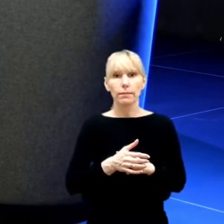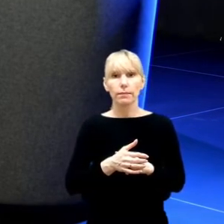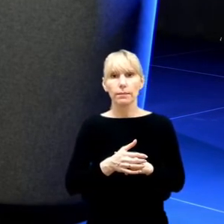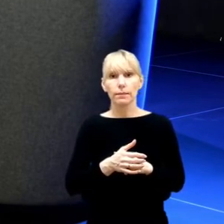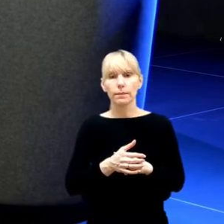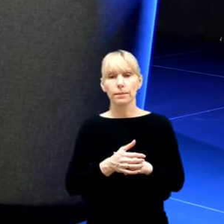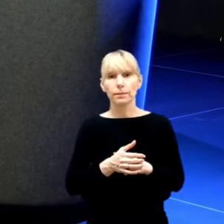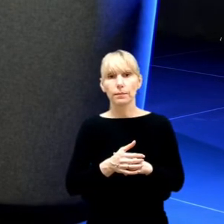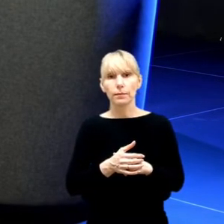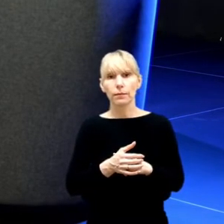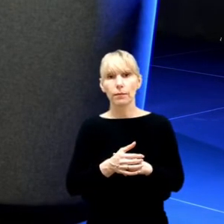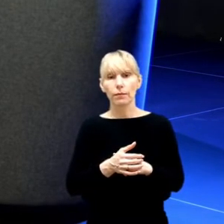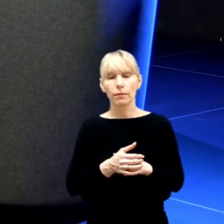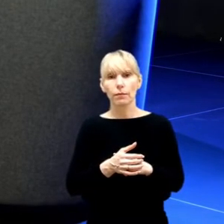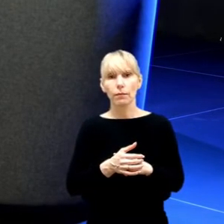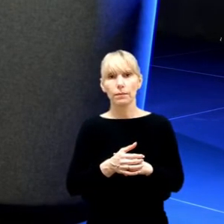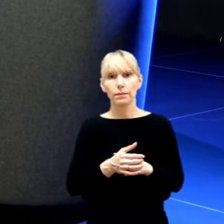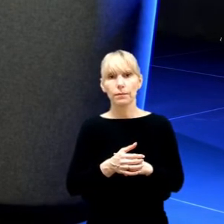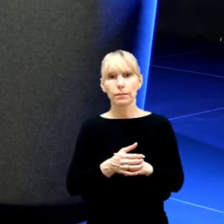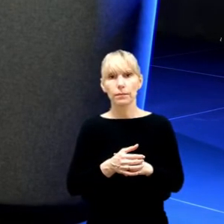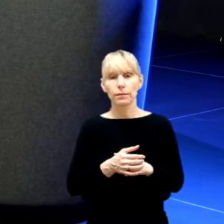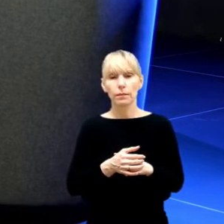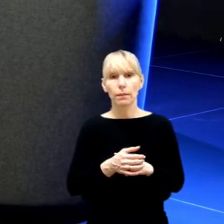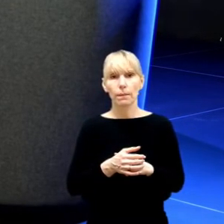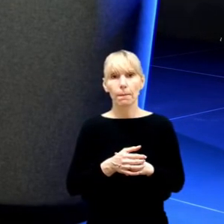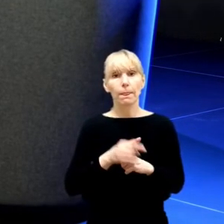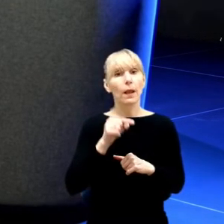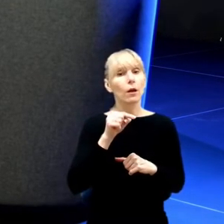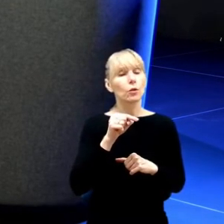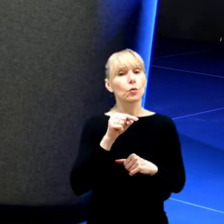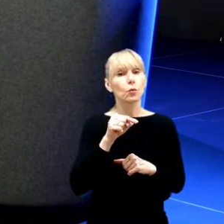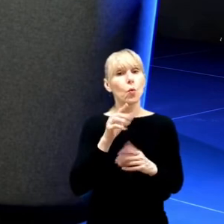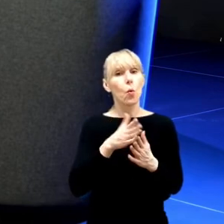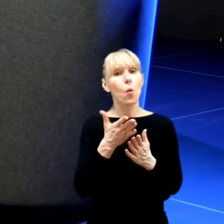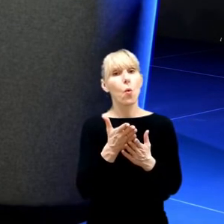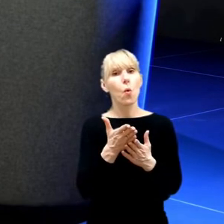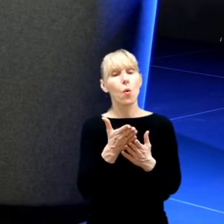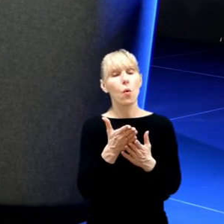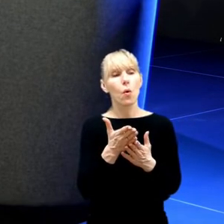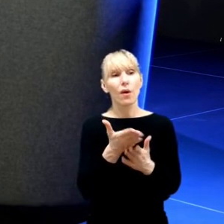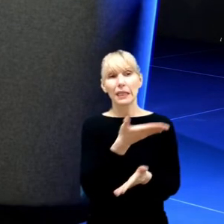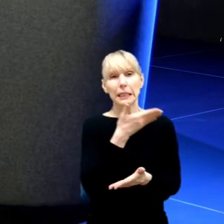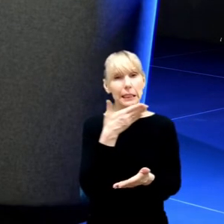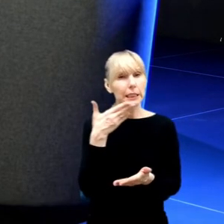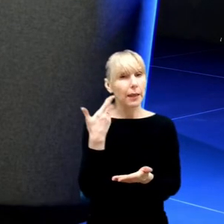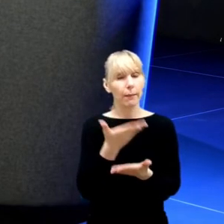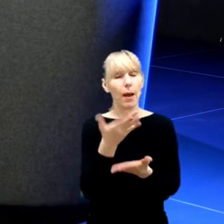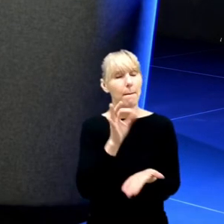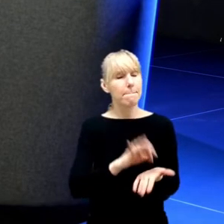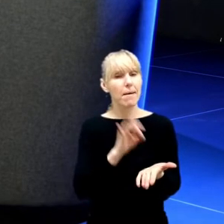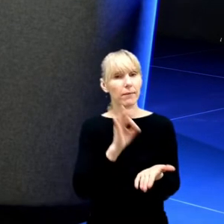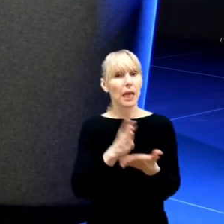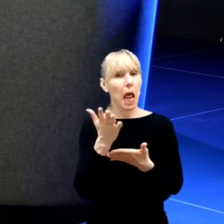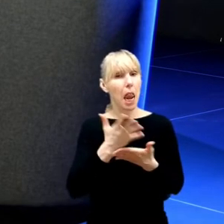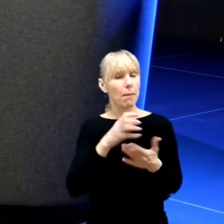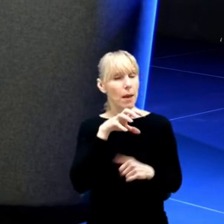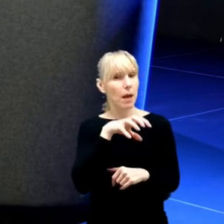Dlaczego? Dlatego, że one nie mają pewnych elementów, które… chociaż powiedziałem inwestor